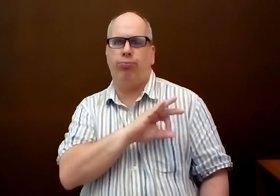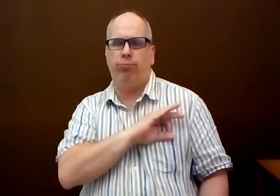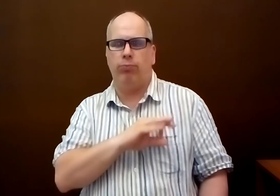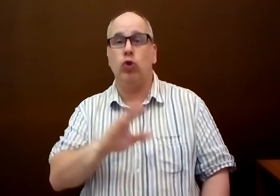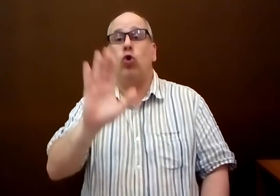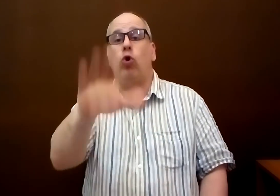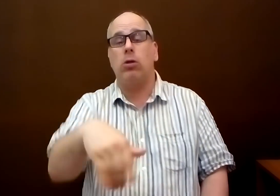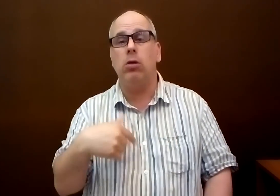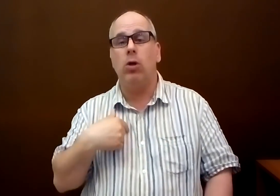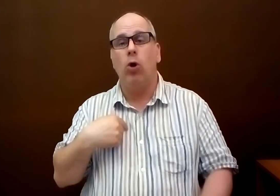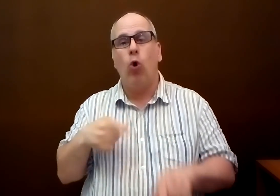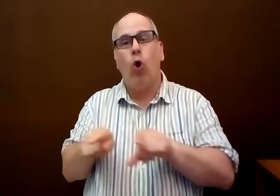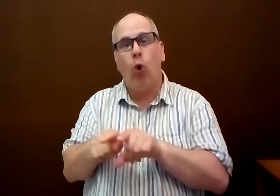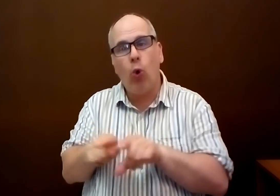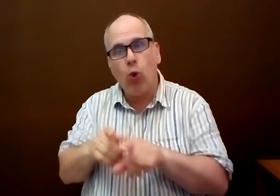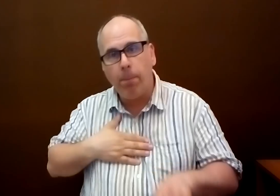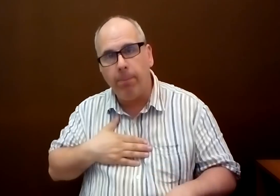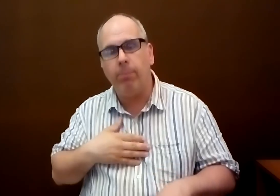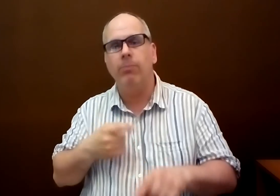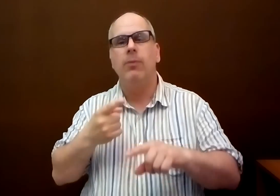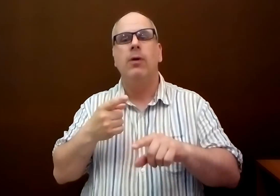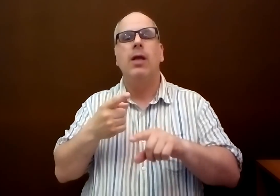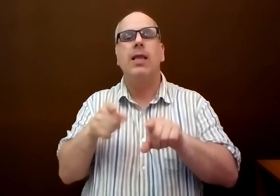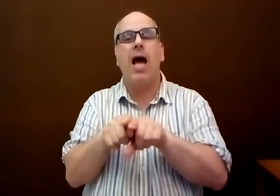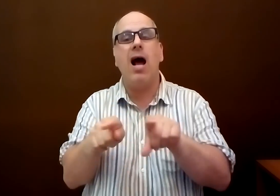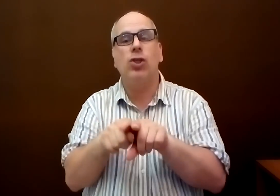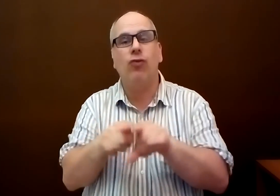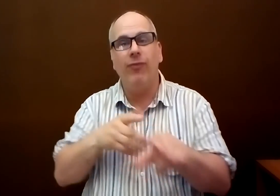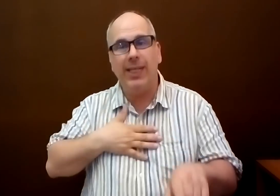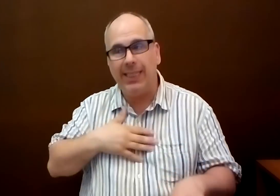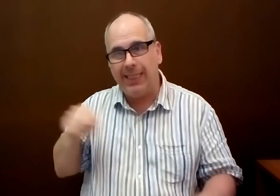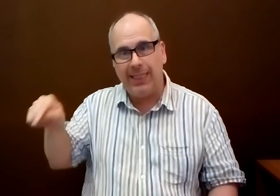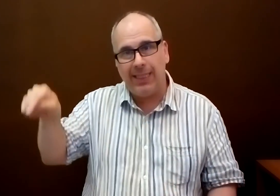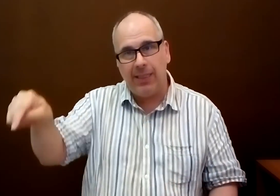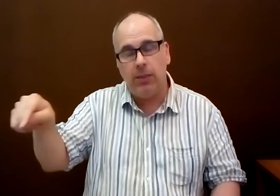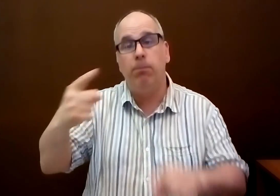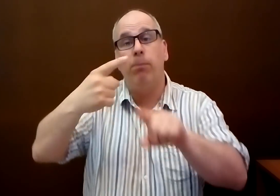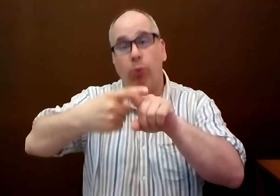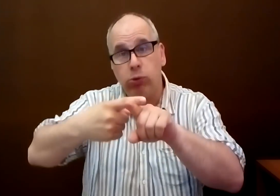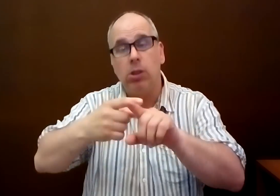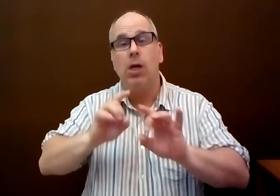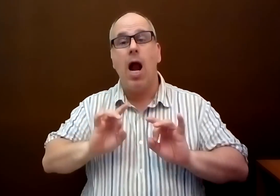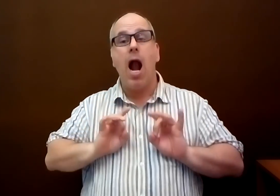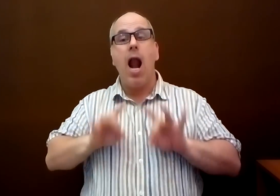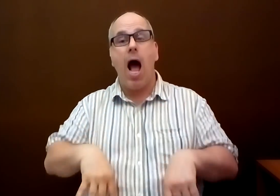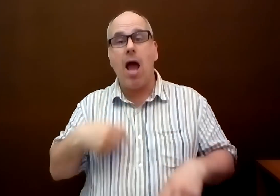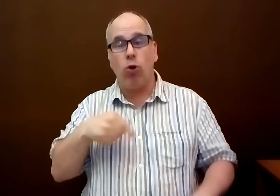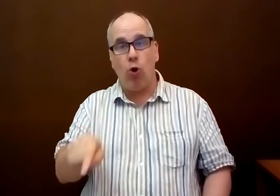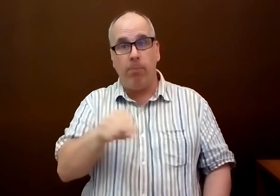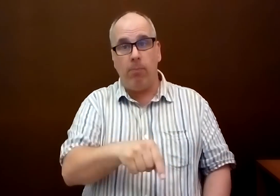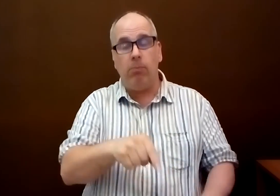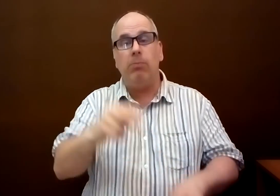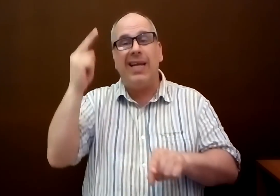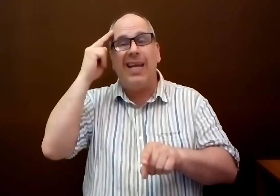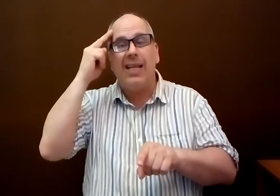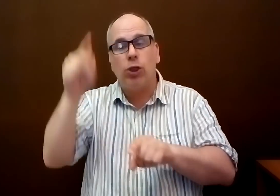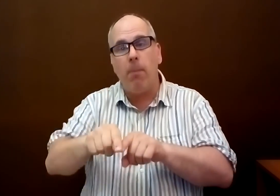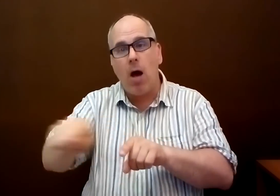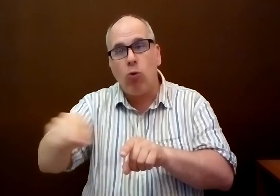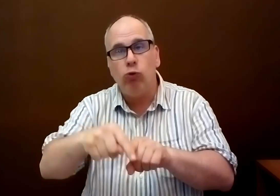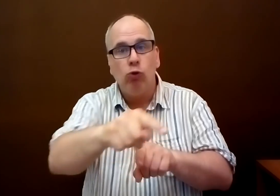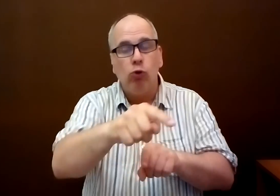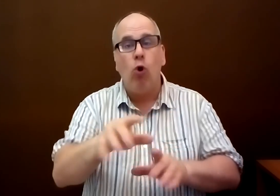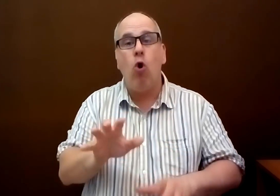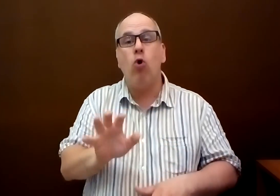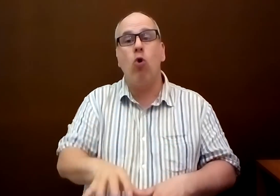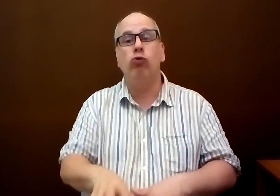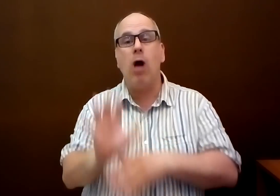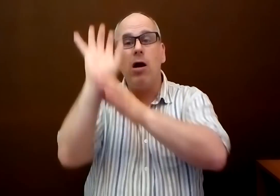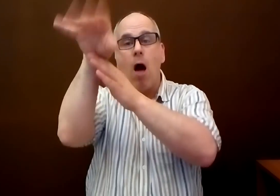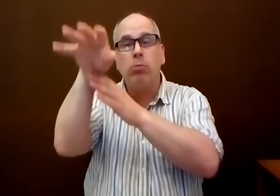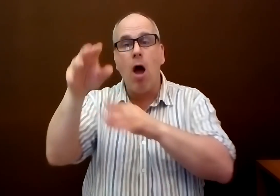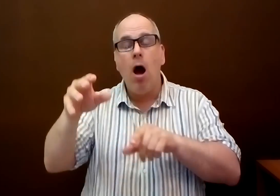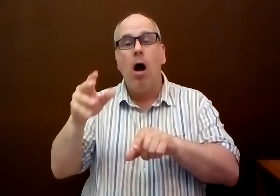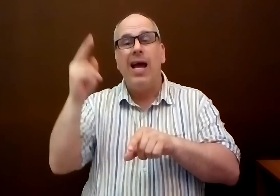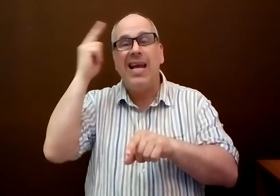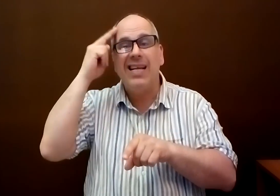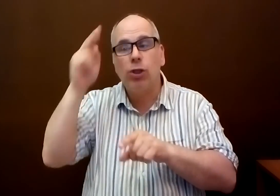Húgom által, Öcsém által, Lányaim által, kosárlabdás ismerősei által...